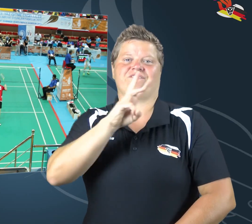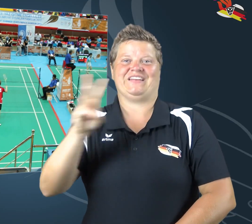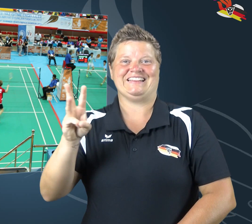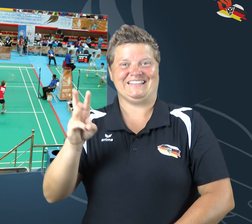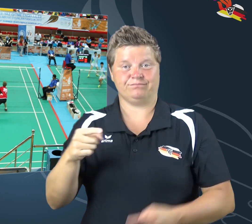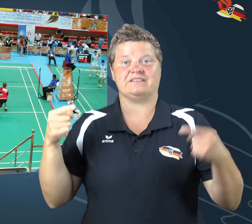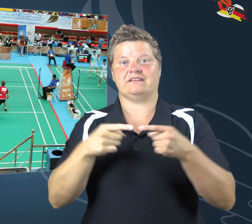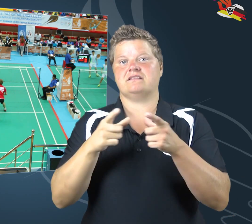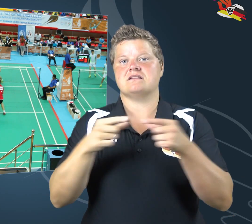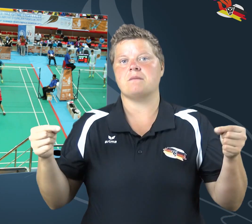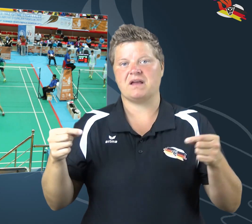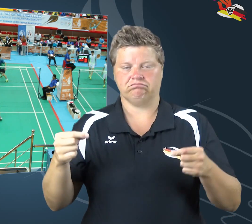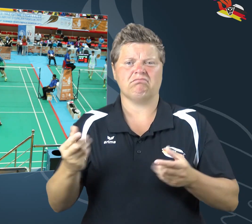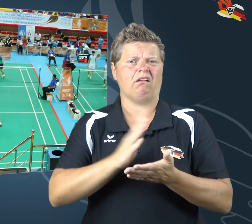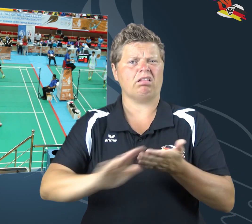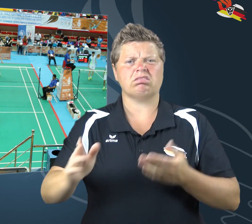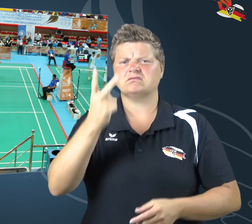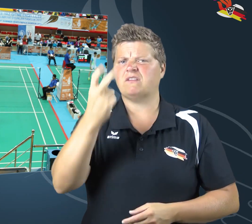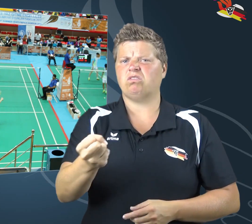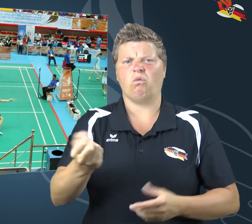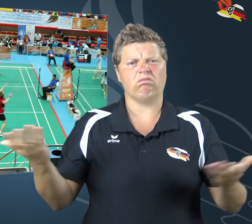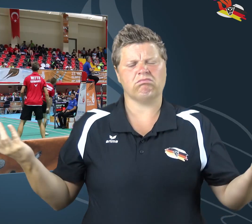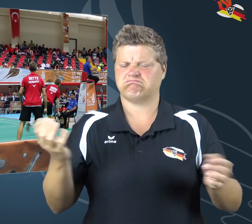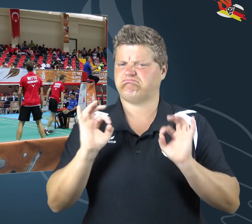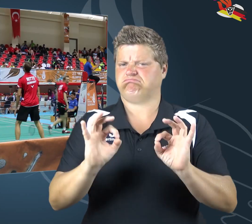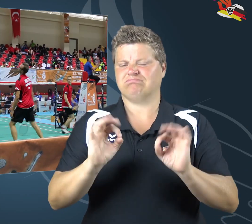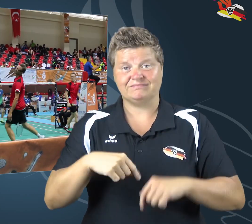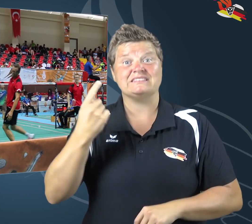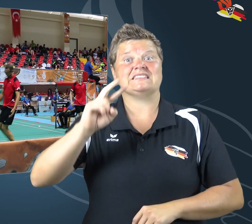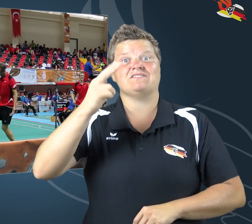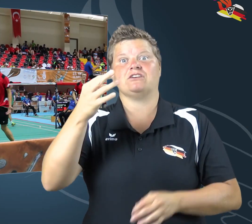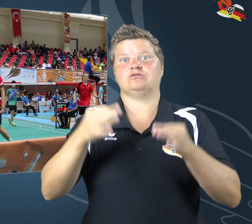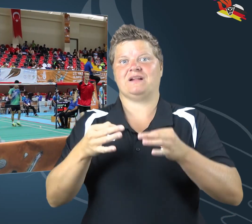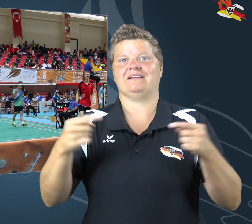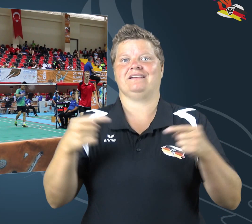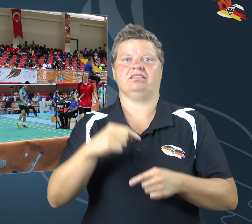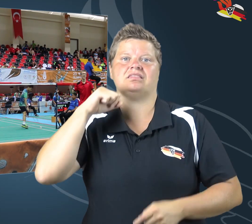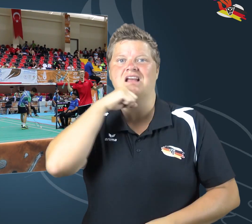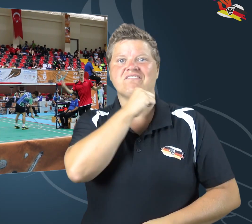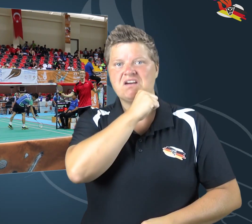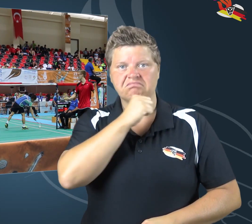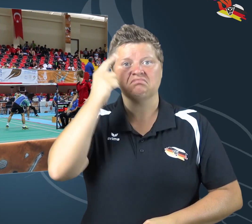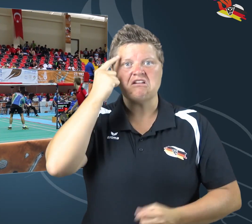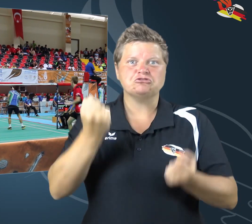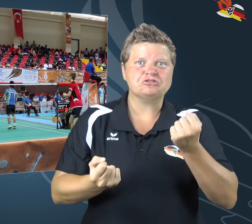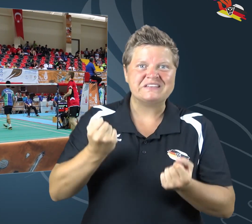Badminton Im Herren Einzel trat Oliver Witte gegen den Japaner Ayumu Ohta an und gewann glatt in zwei Sätzen.